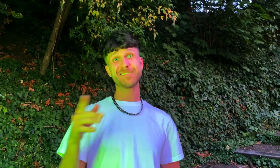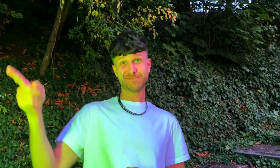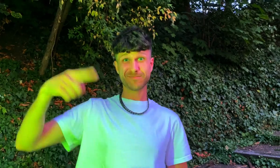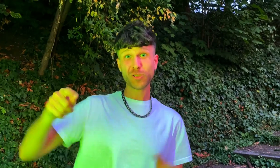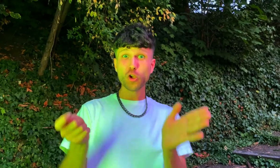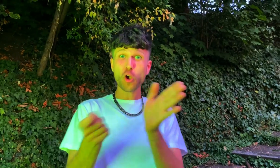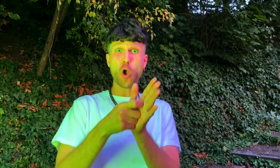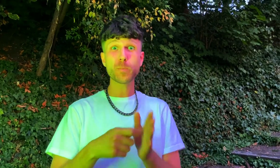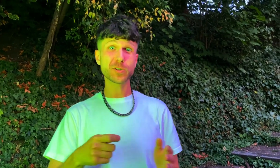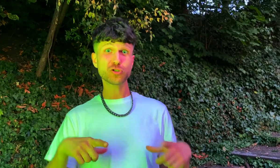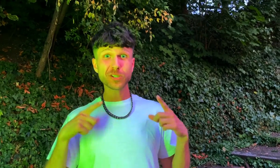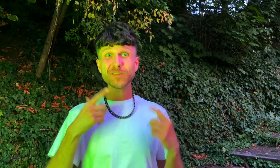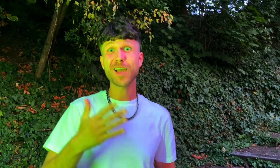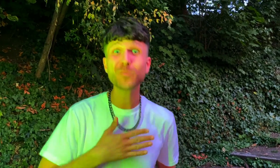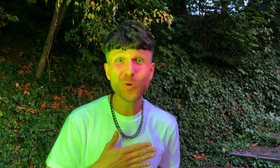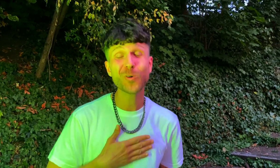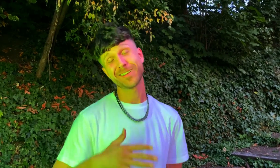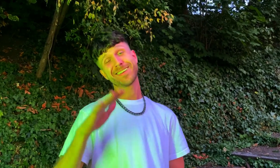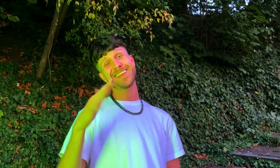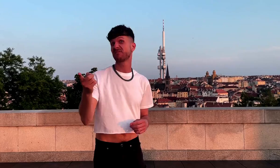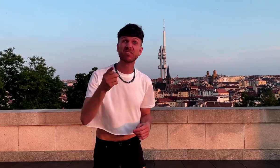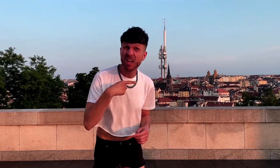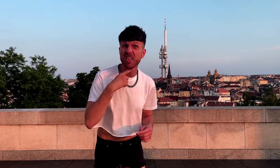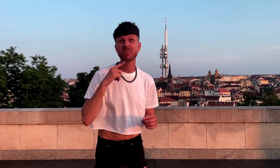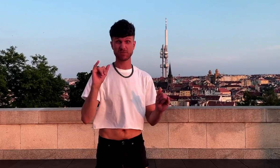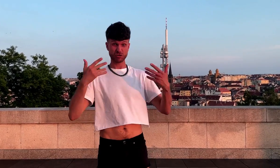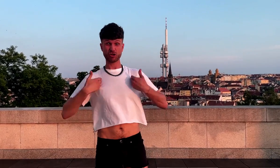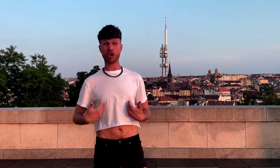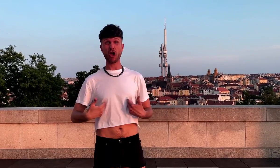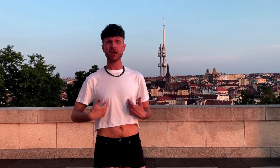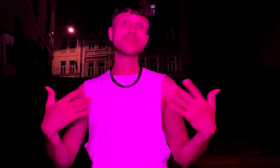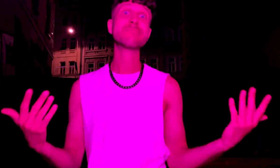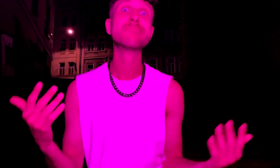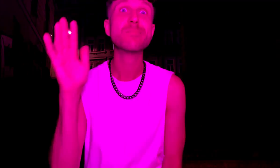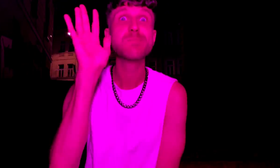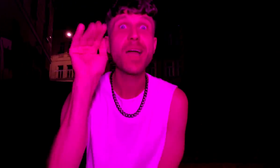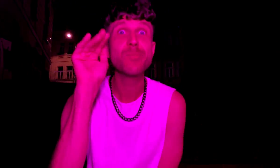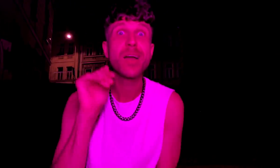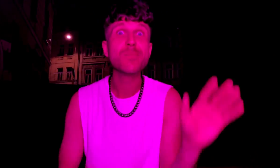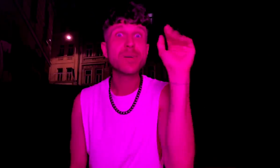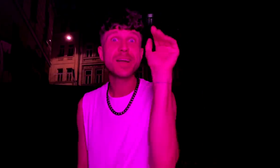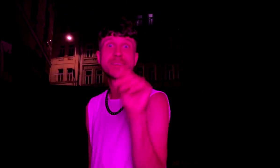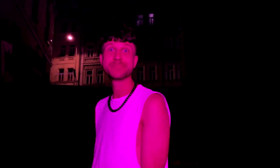Můj život totiž není ve výloze. A když se vám nelíbím? No co, bye bye bye.